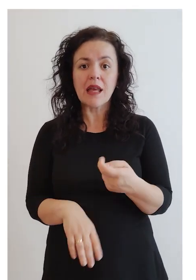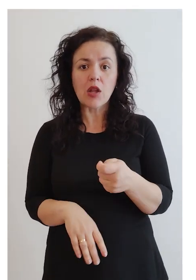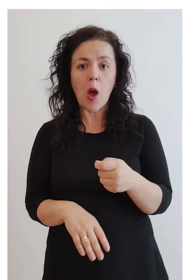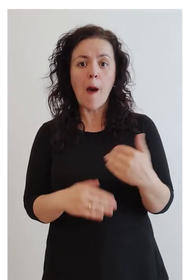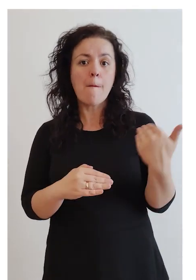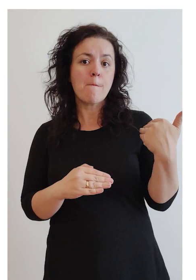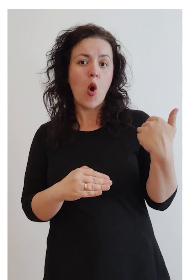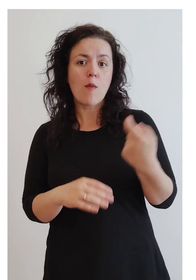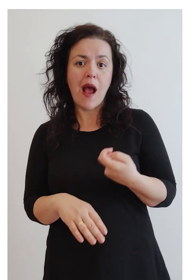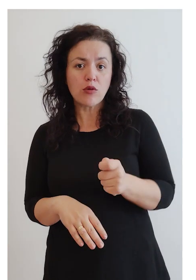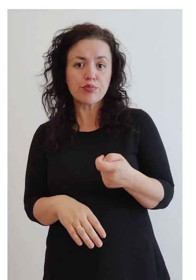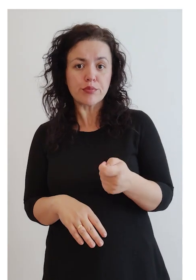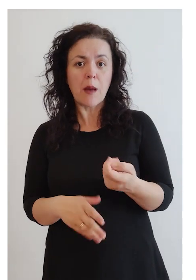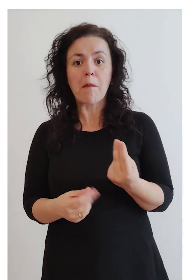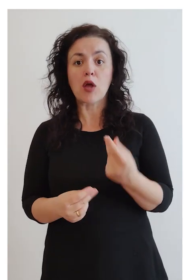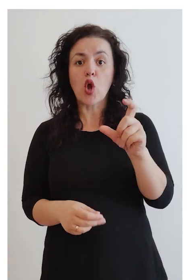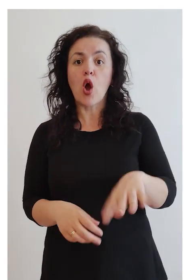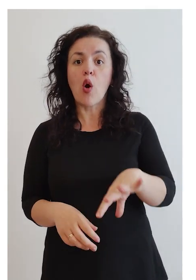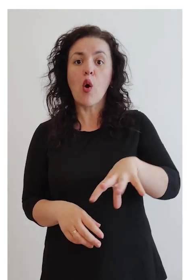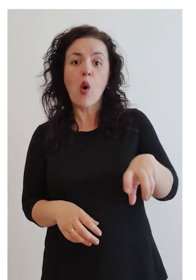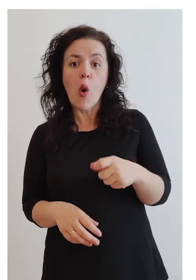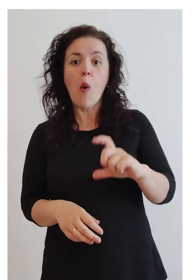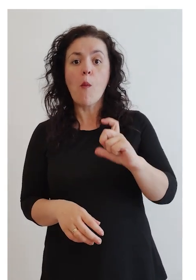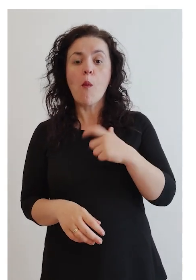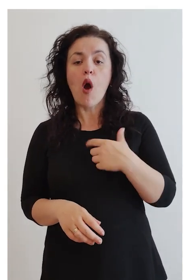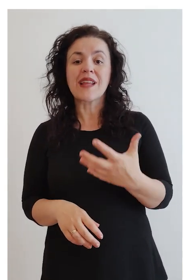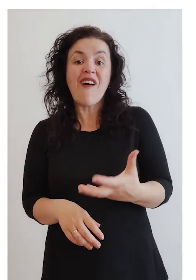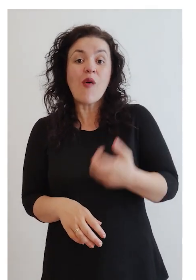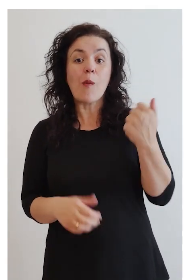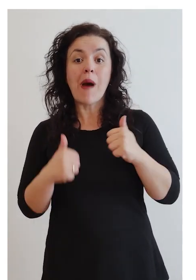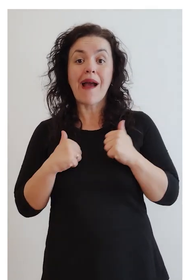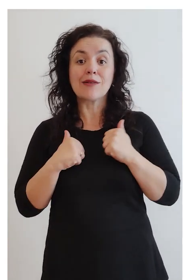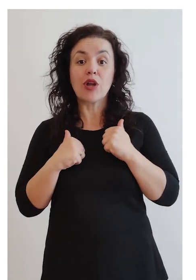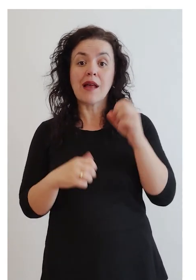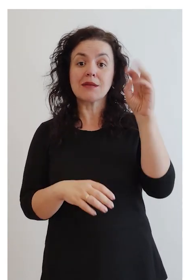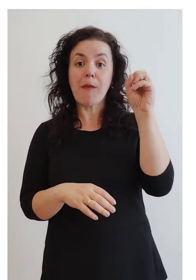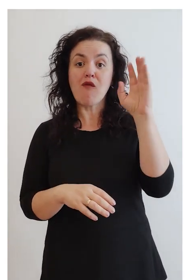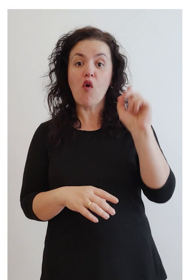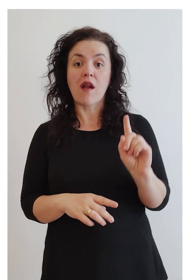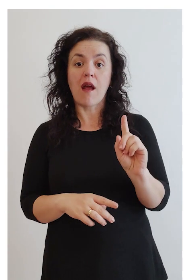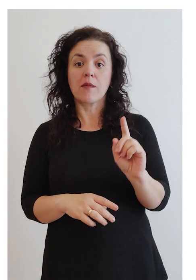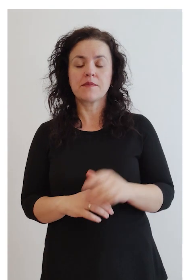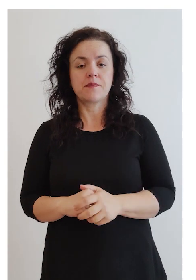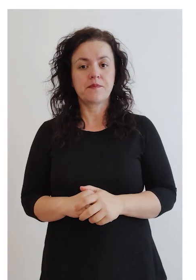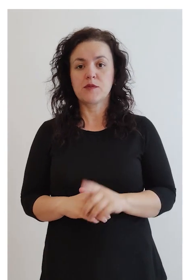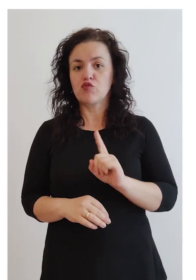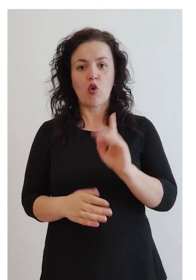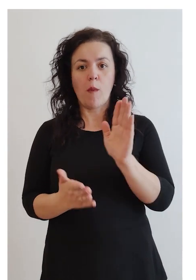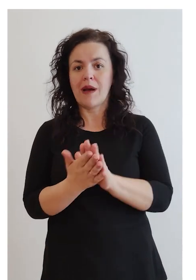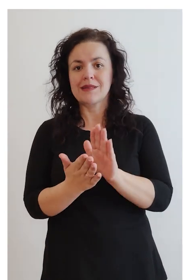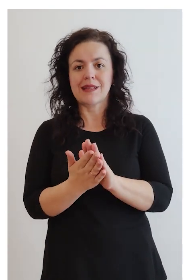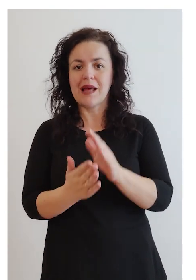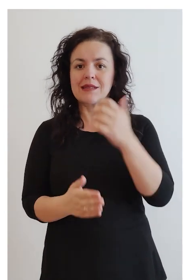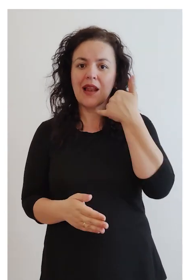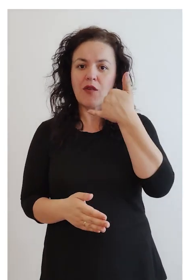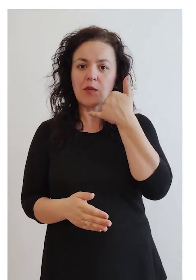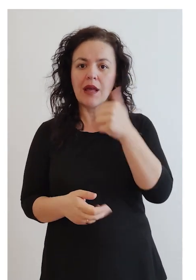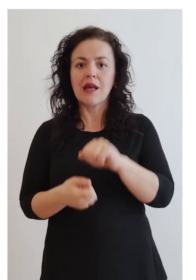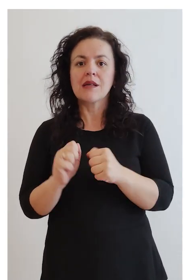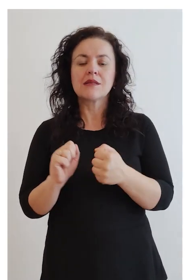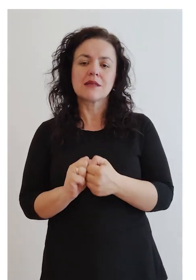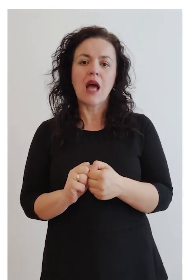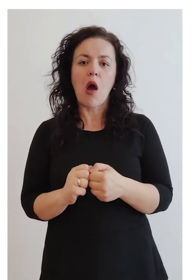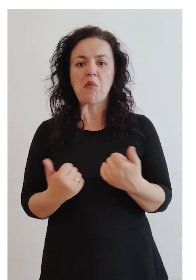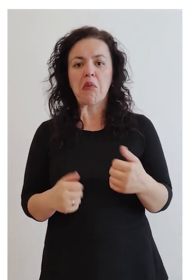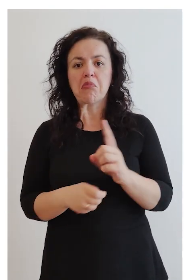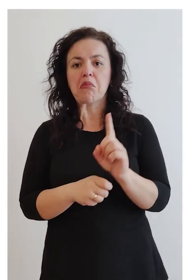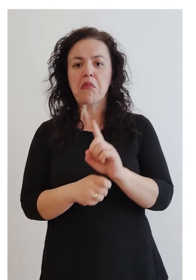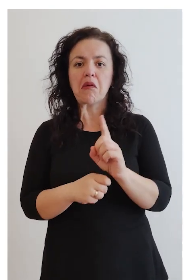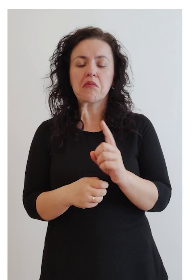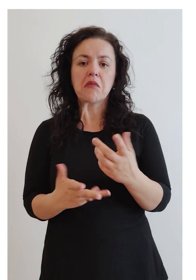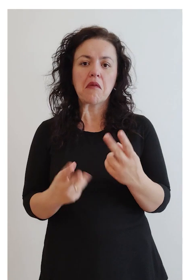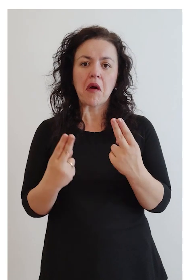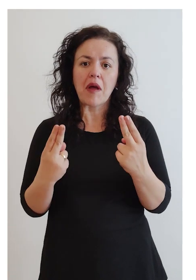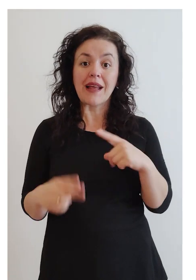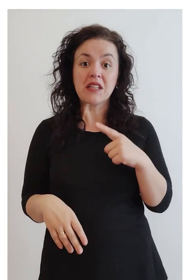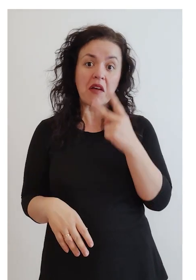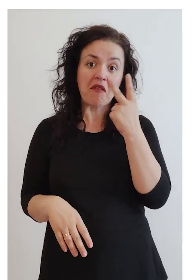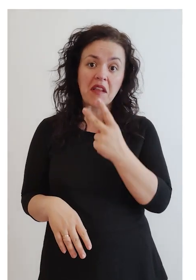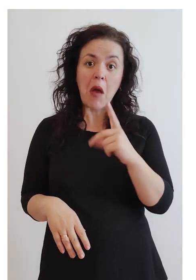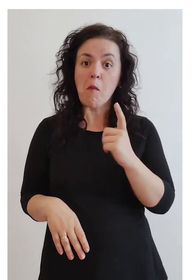Nu păstrați telefoanele mobile și obiectele de valoare la vedere. Este posibil ca asigurarea de călătorie să nu acopere obiectele lăsate în mașini.